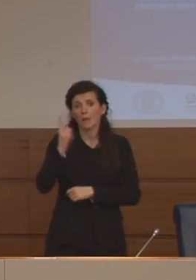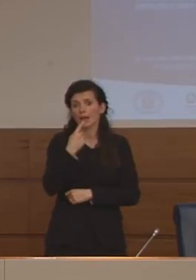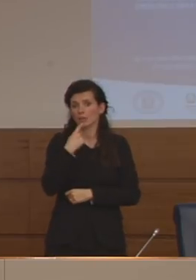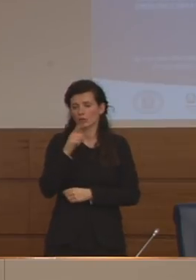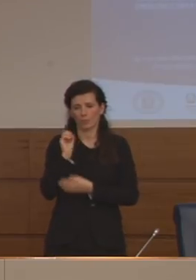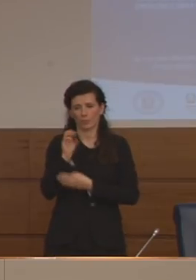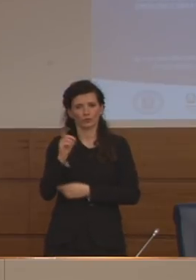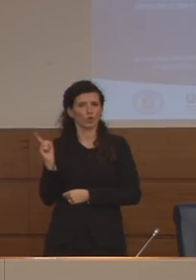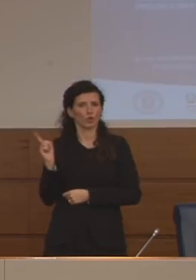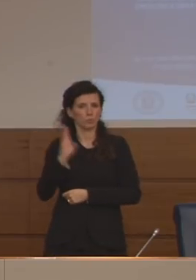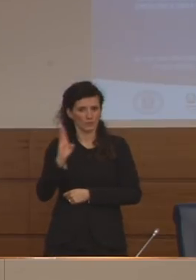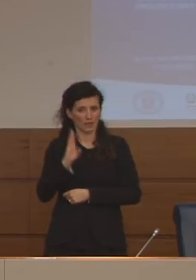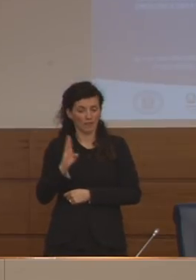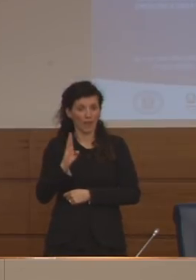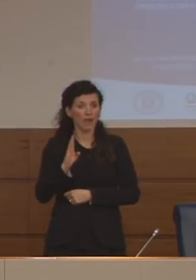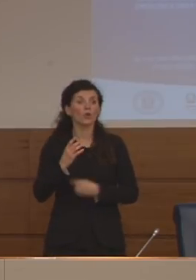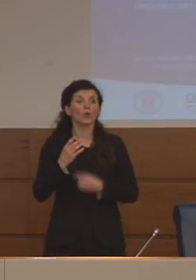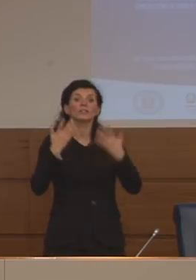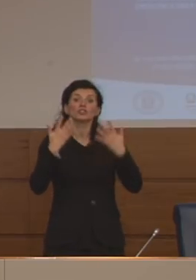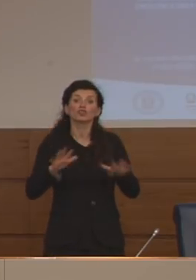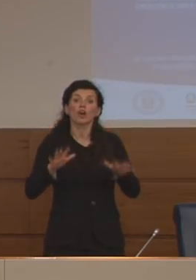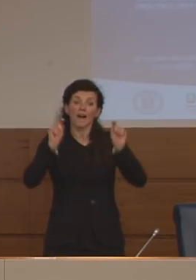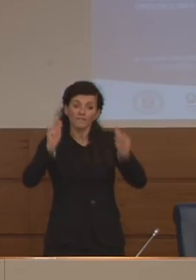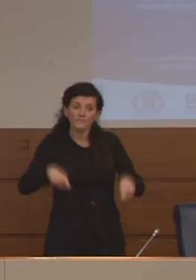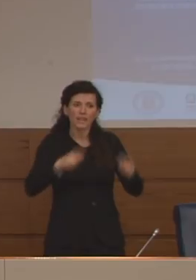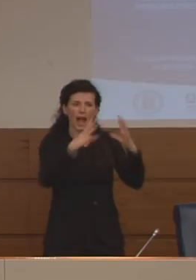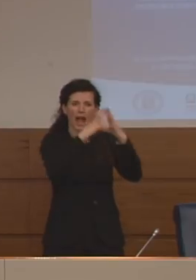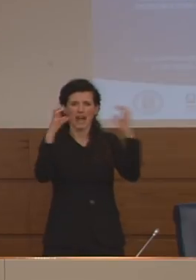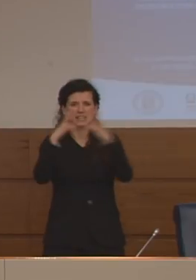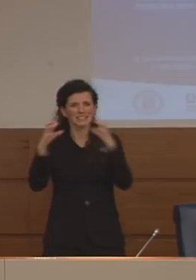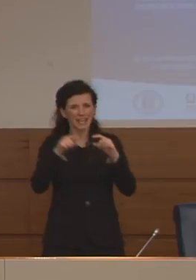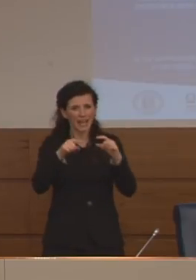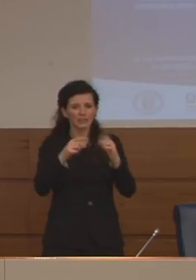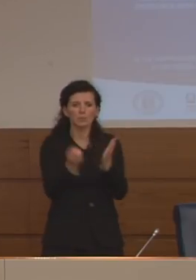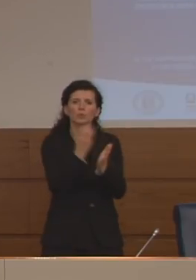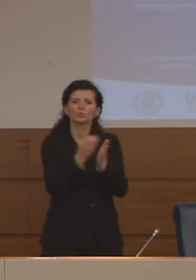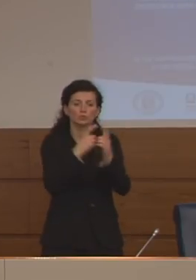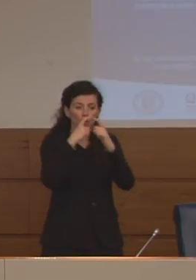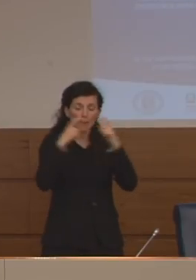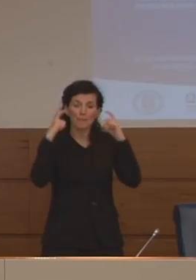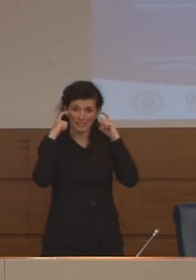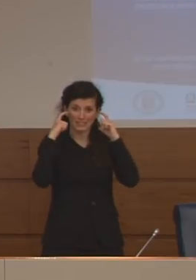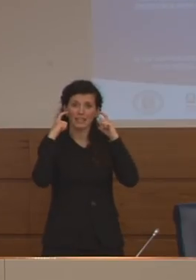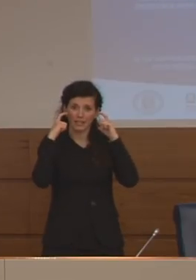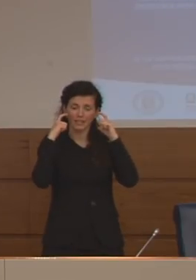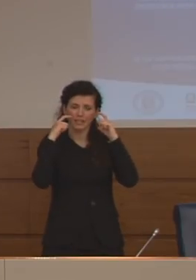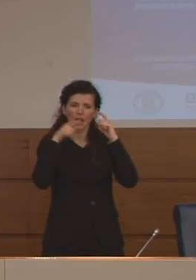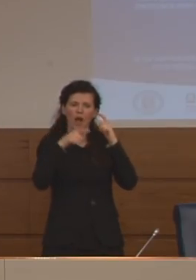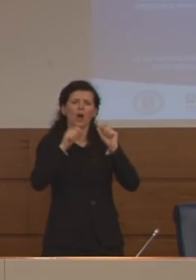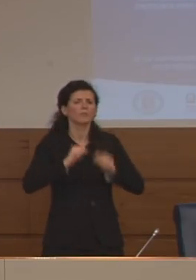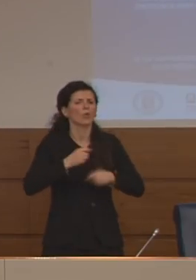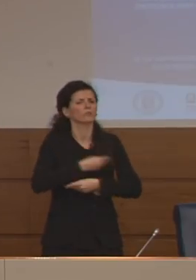avviate consentiranno di rendere possibile la fornitura delle mascherine a tutta la popolazione.